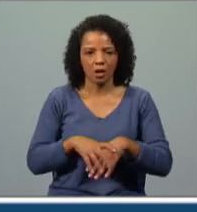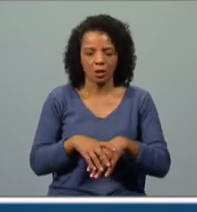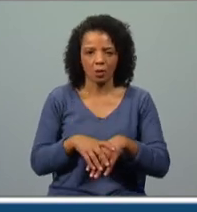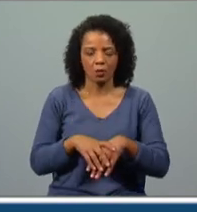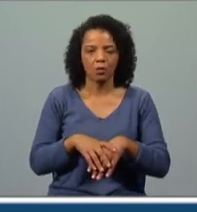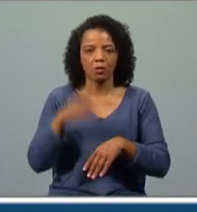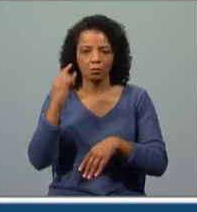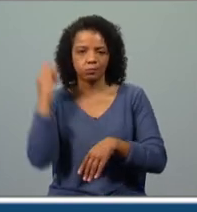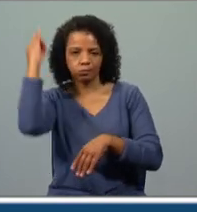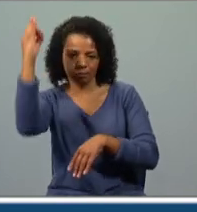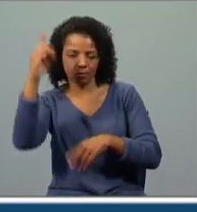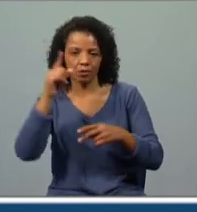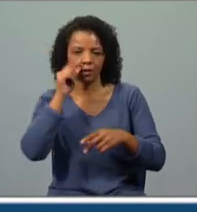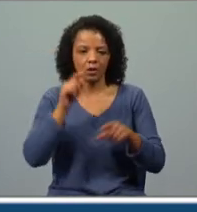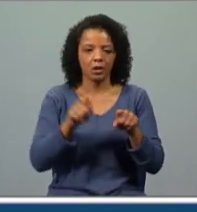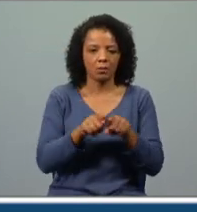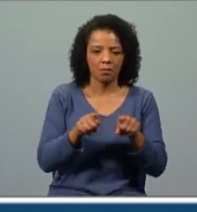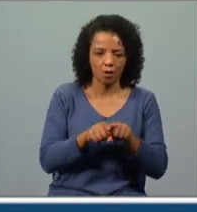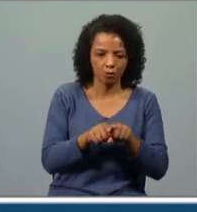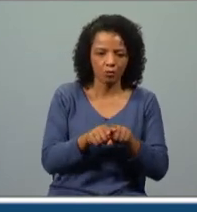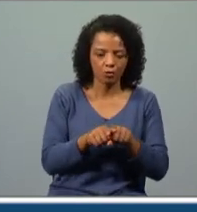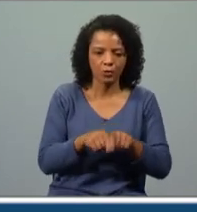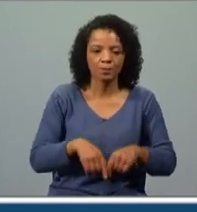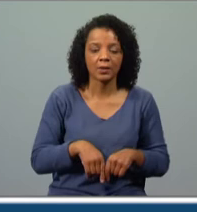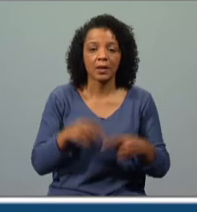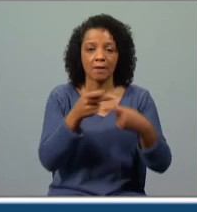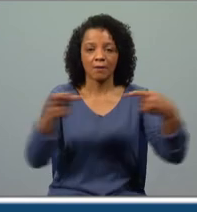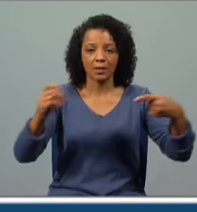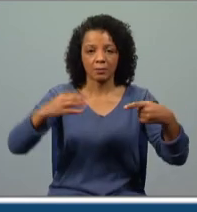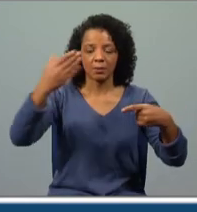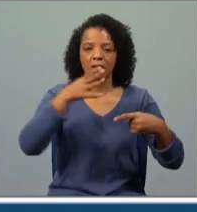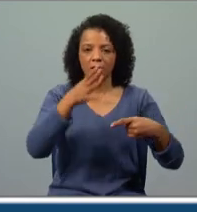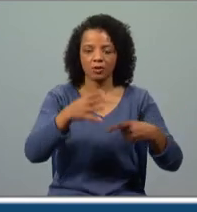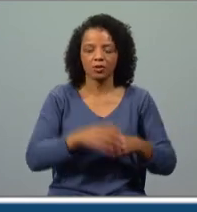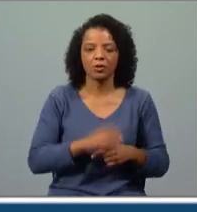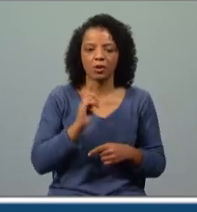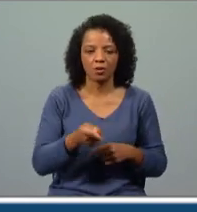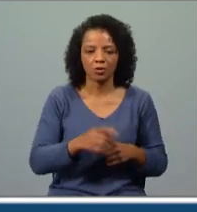polifemo e os seus irmãos na primeira frase o que eu estou a dizer é que 波呂斐摩斯和他的兄弟們在第一句子我要說的是